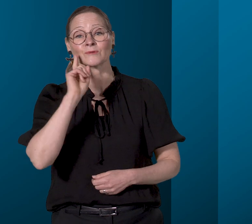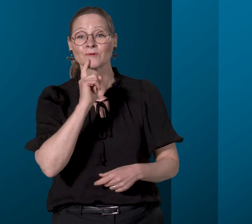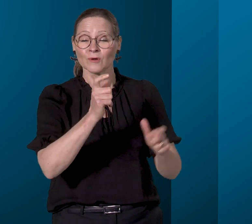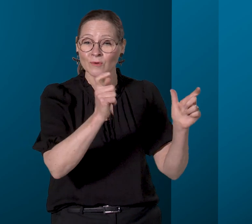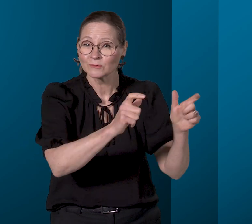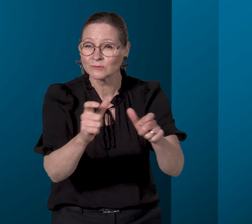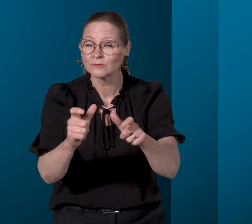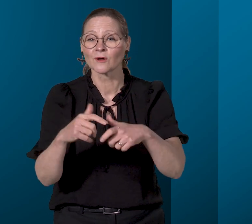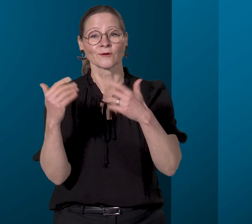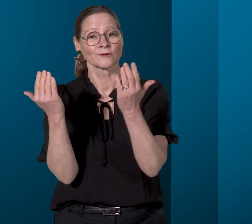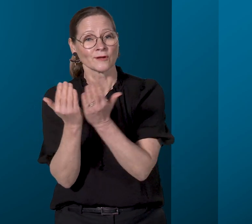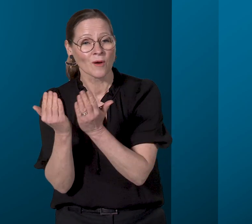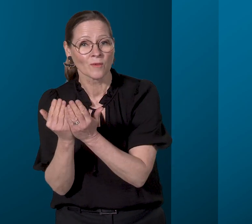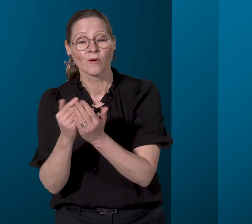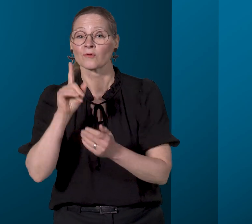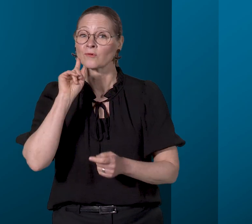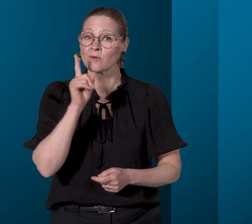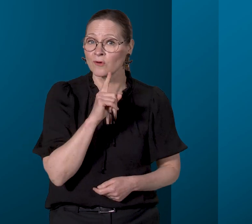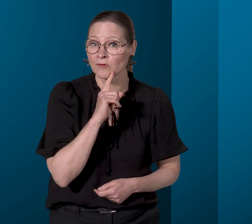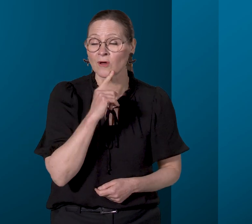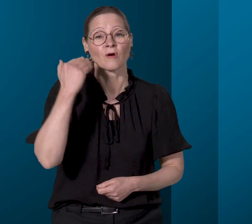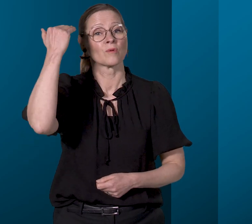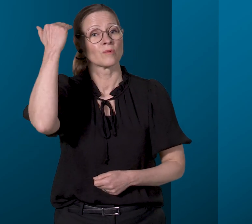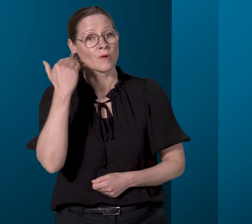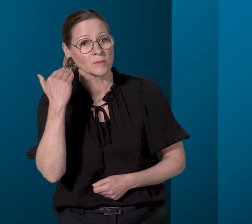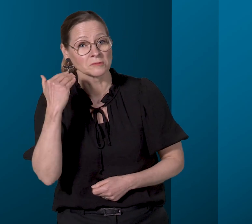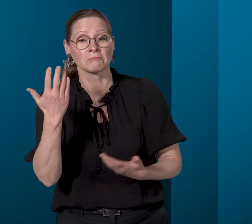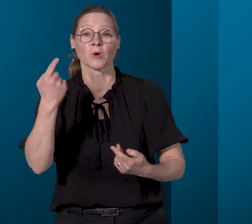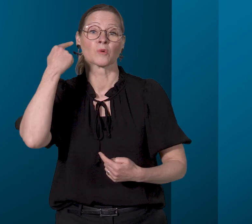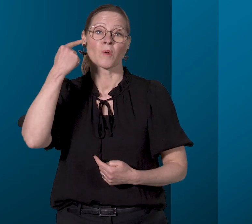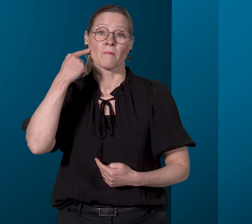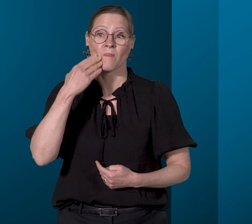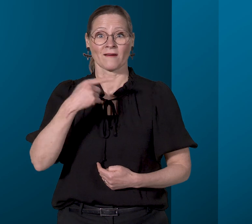Kuurojen yhdistykset, koulut, kuurot, huonokuuloiset ja kuulevat -